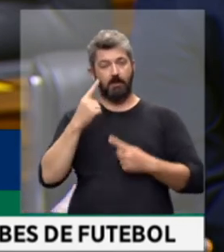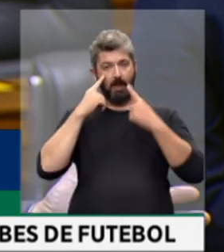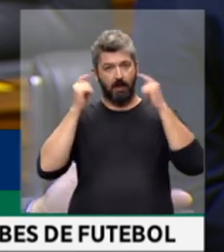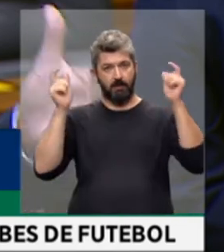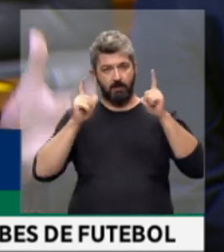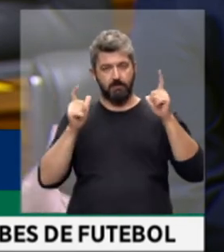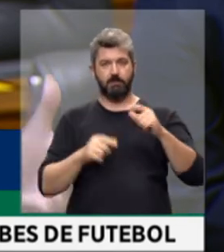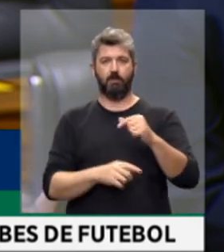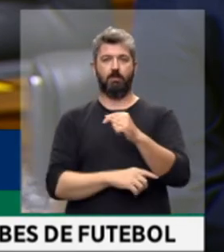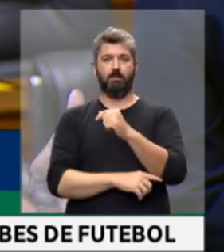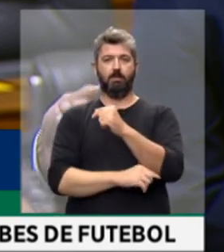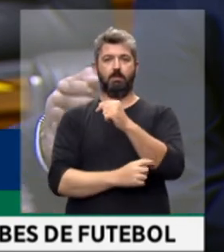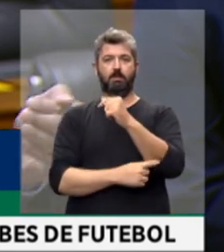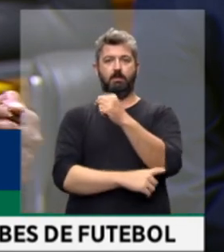QUE NÓS FIZEMOS AQUI. ENTÃO